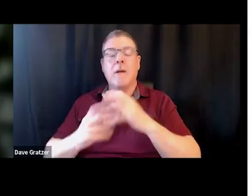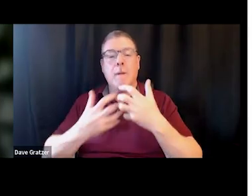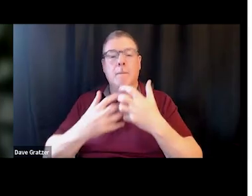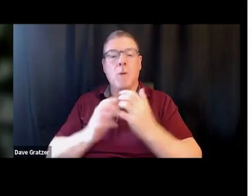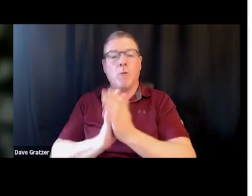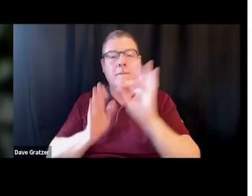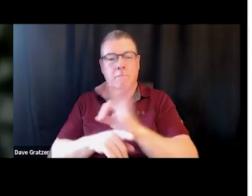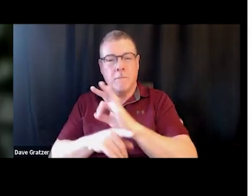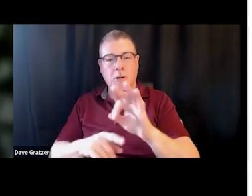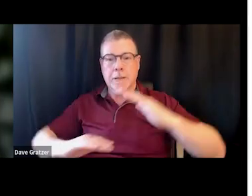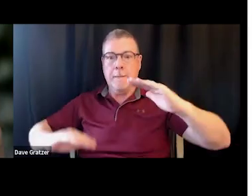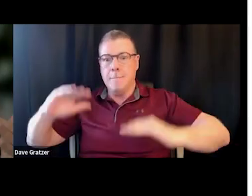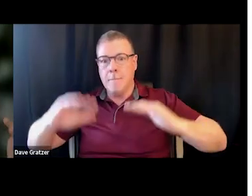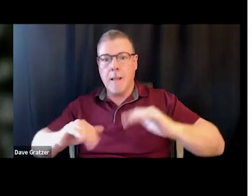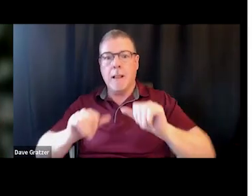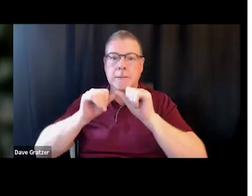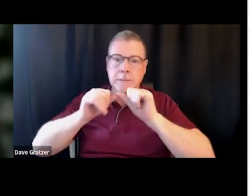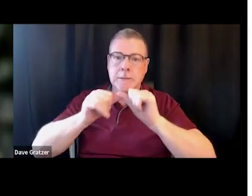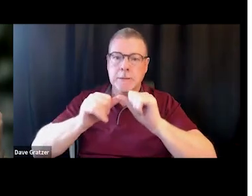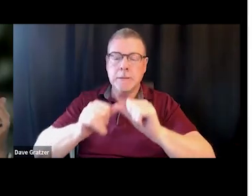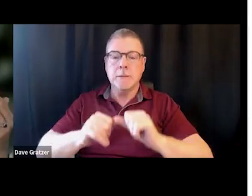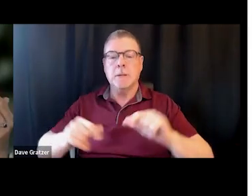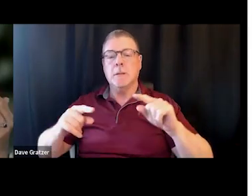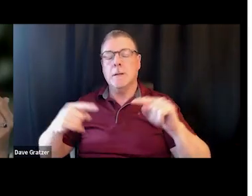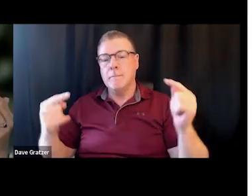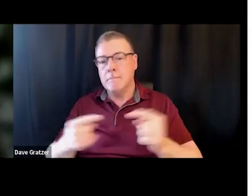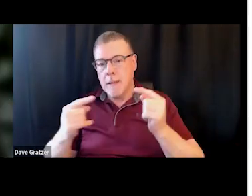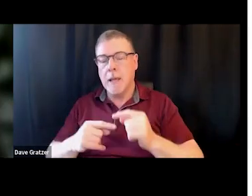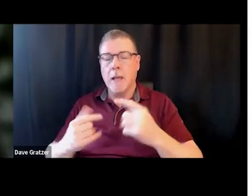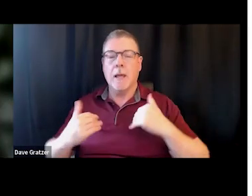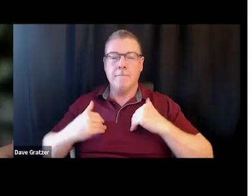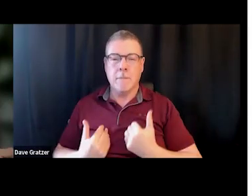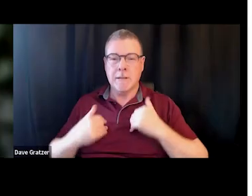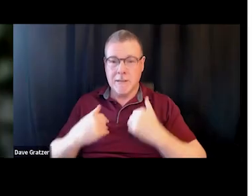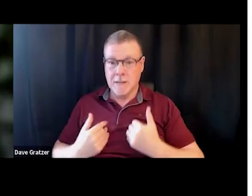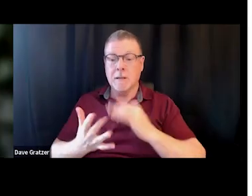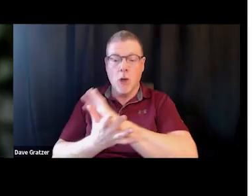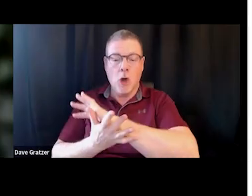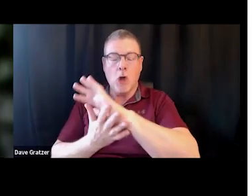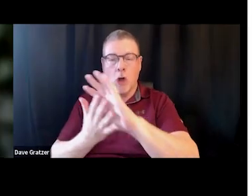en torno al equilibrio, la resistencia, el dolor crónico, la fatiga, todo eso puede ser evaluado e identificado